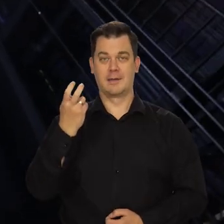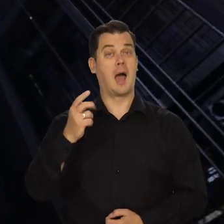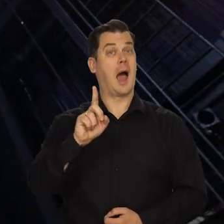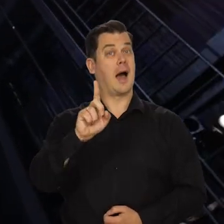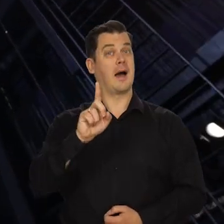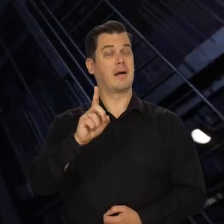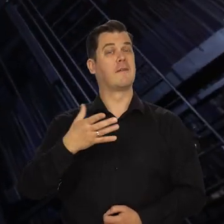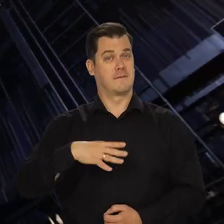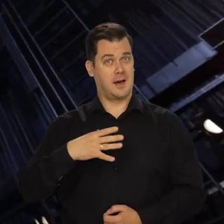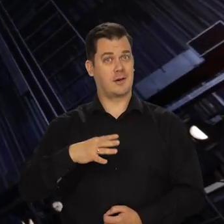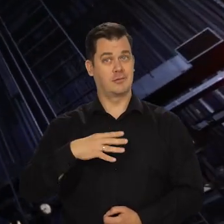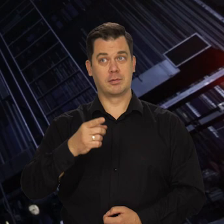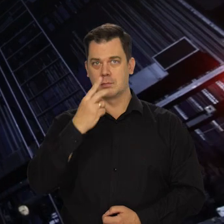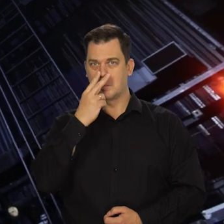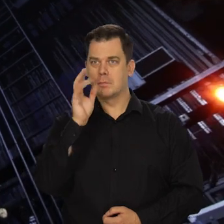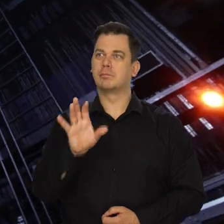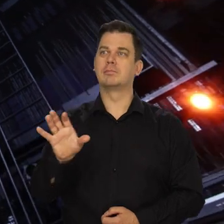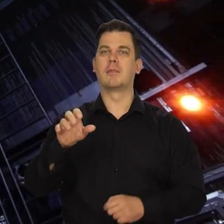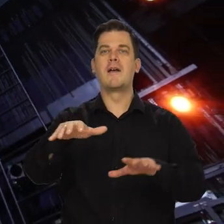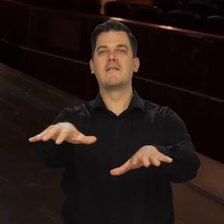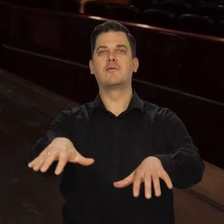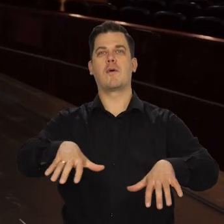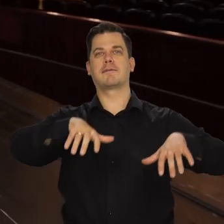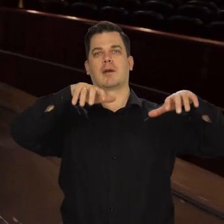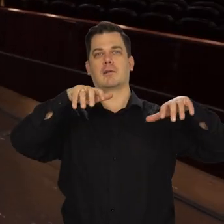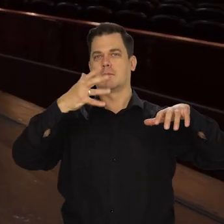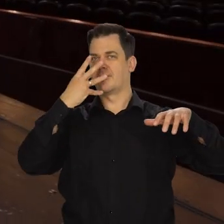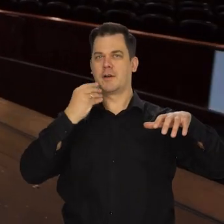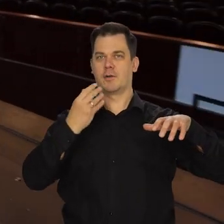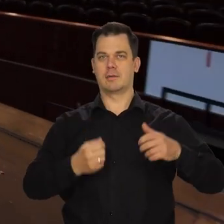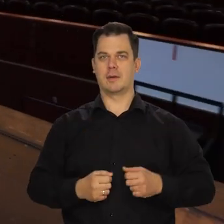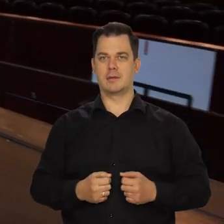ale z tej perspektywy warto również zobaczyć widownie. Warto podkreślić,